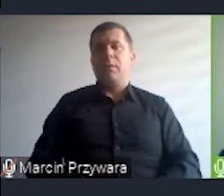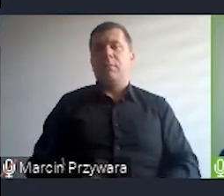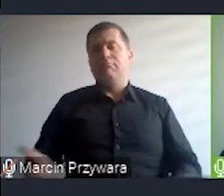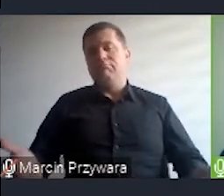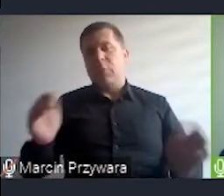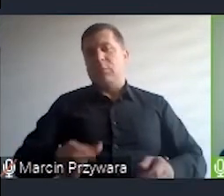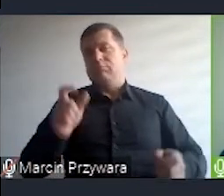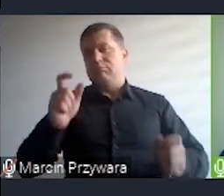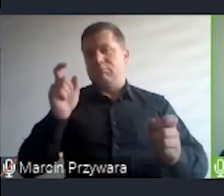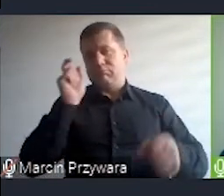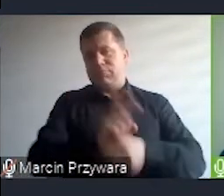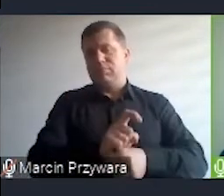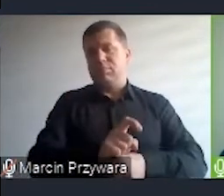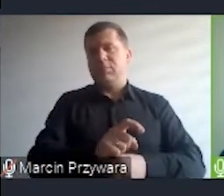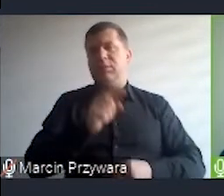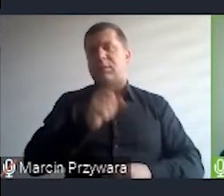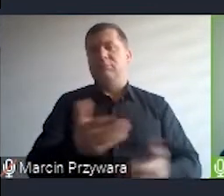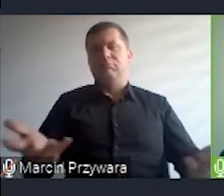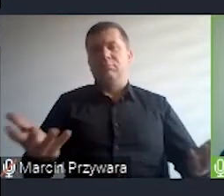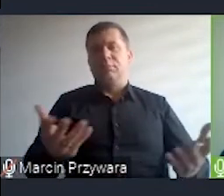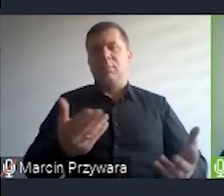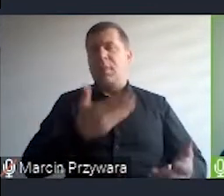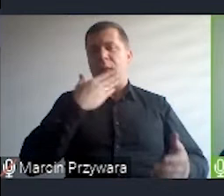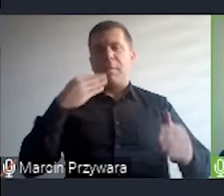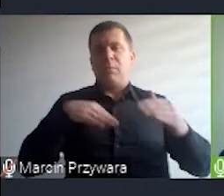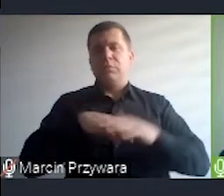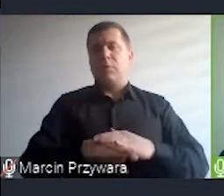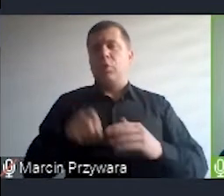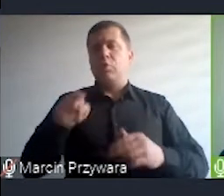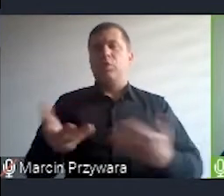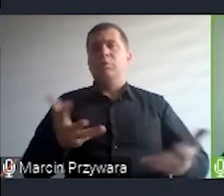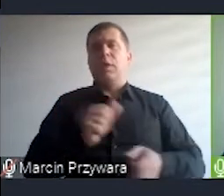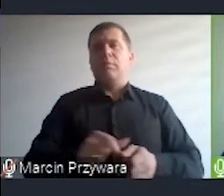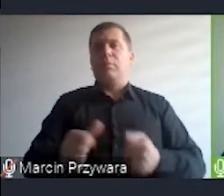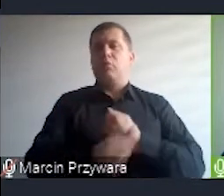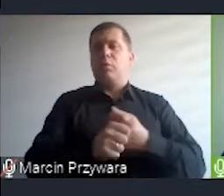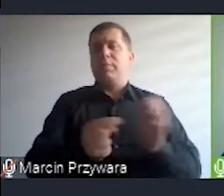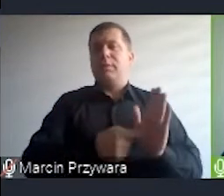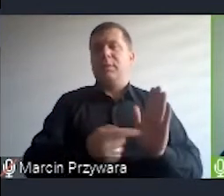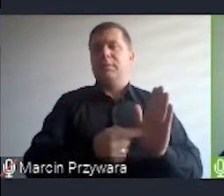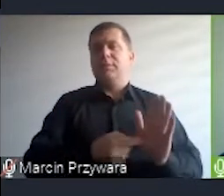może realnie zarzucić beneficjentowi, może nie jest przechowywany tu, gdzie wskazuje dokumentacja.